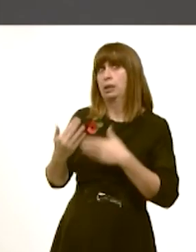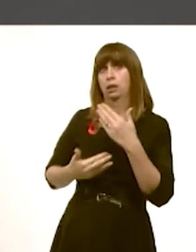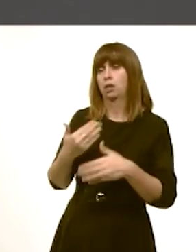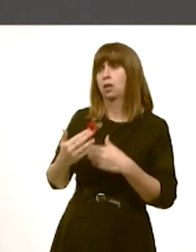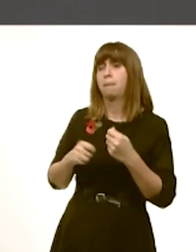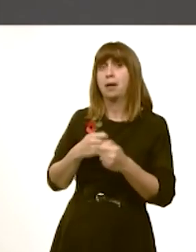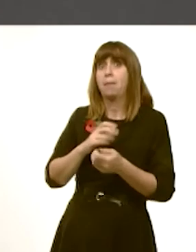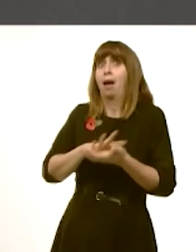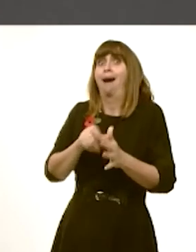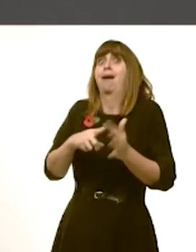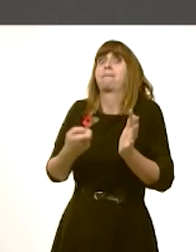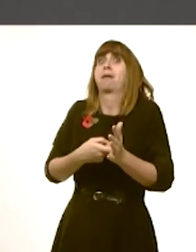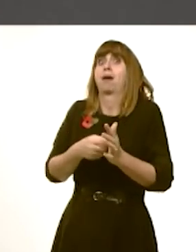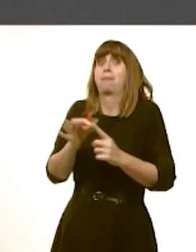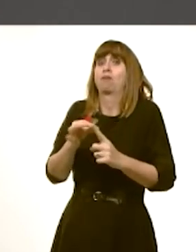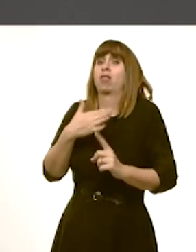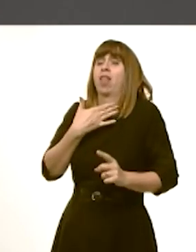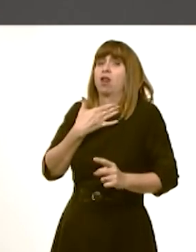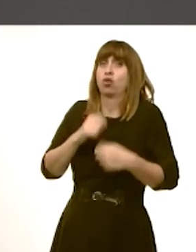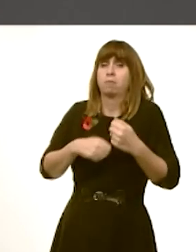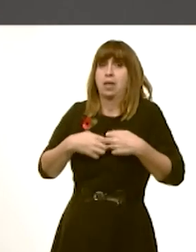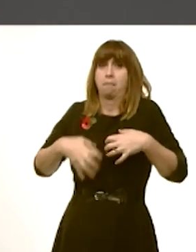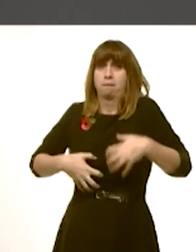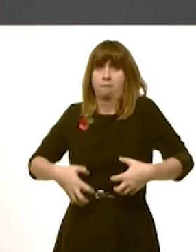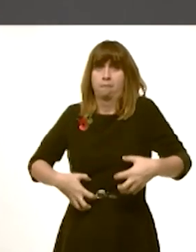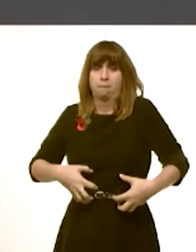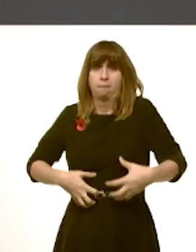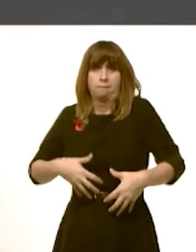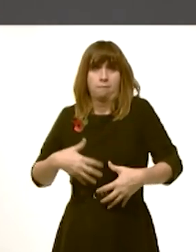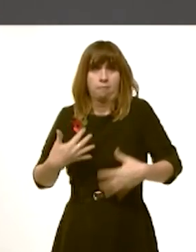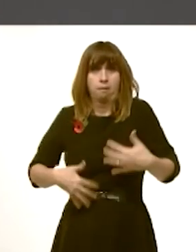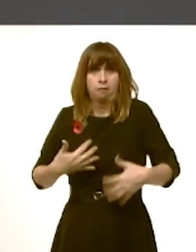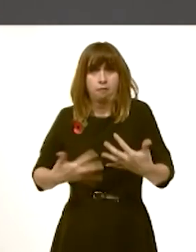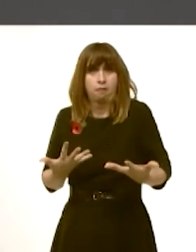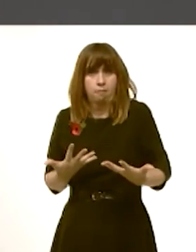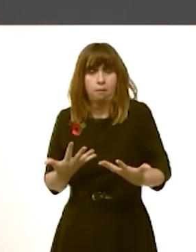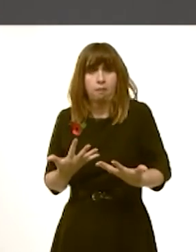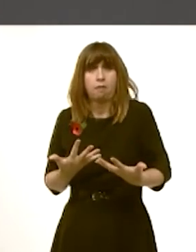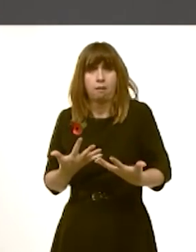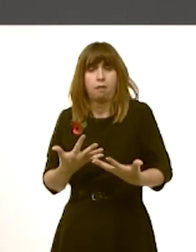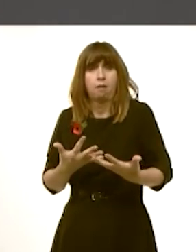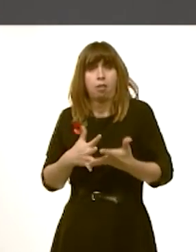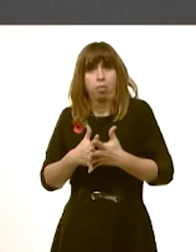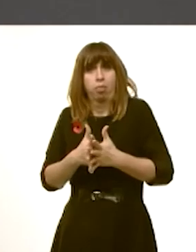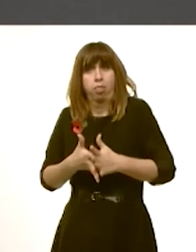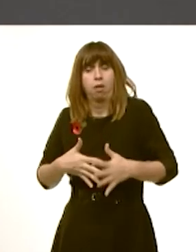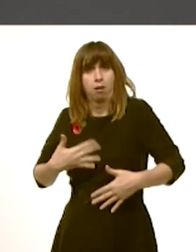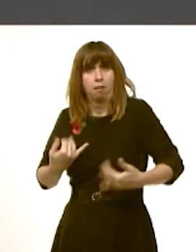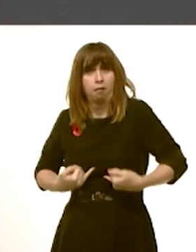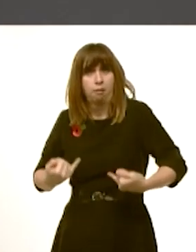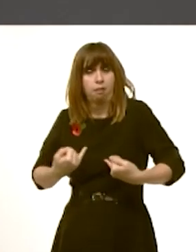ar organau eraill y corff, ac roedd yr arbenigwr yn dweud, ëMaeín rhaid i chi gael llawdriniaeth yn fuaní.